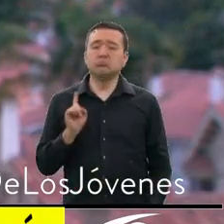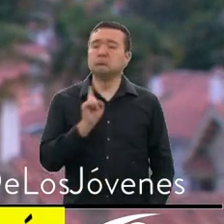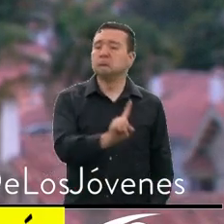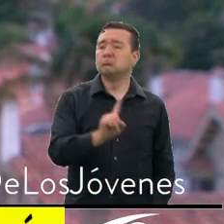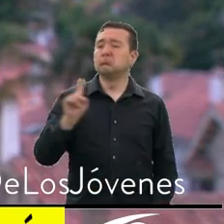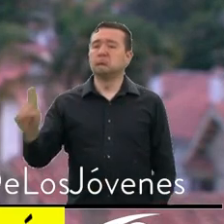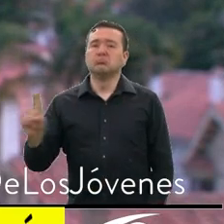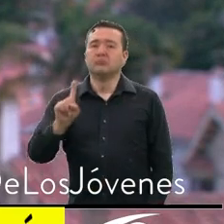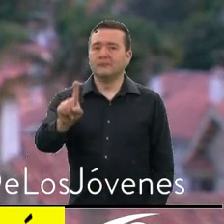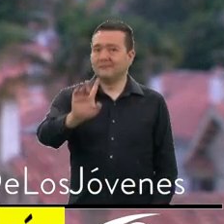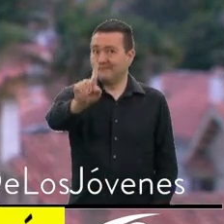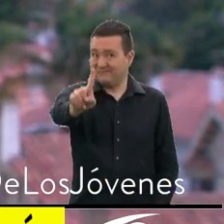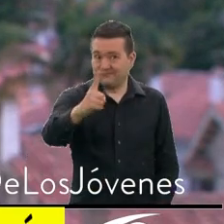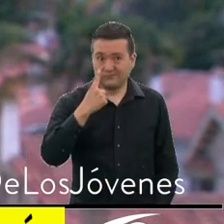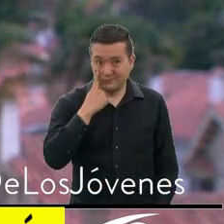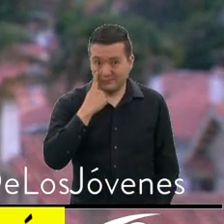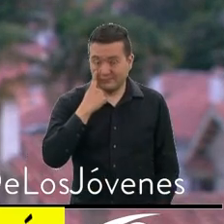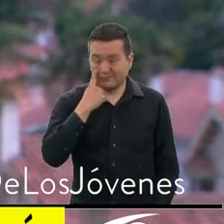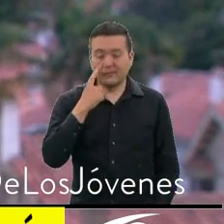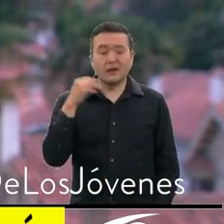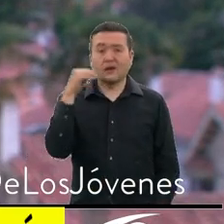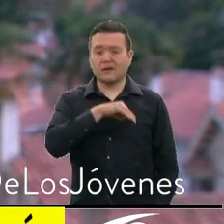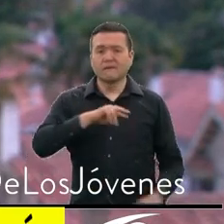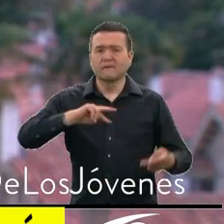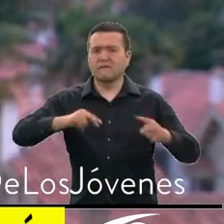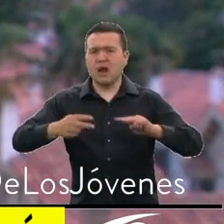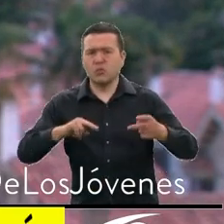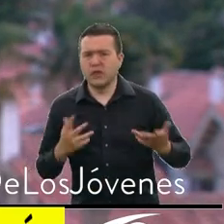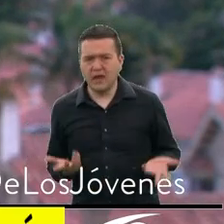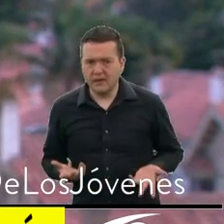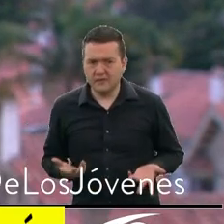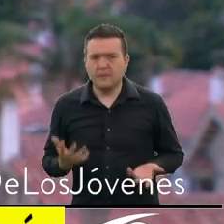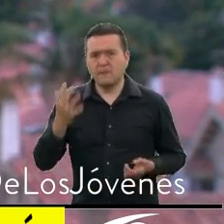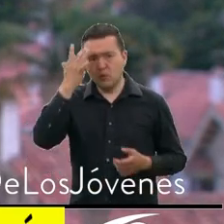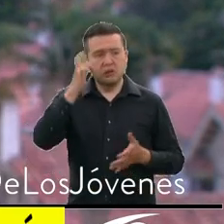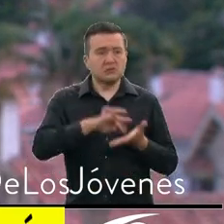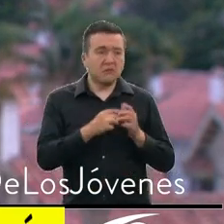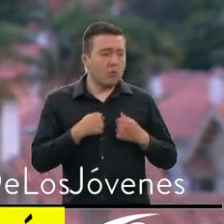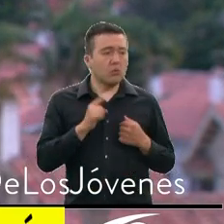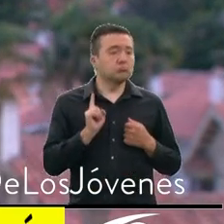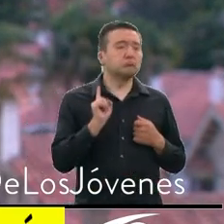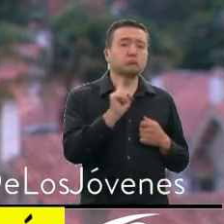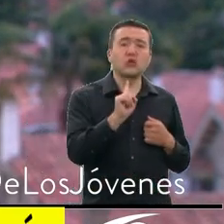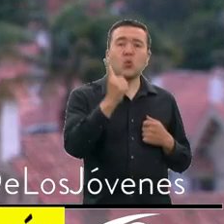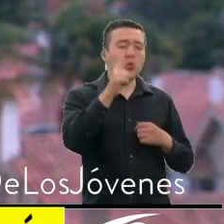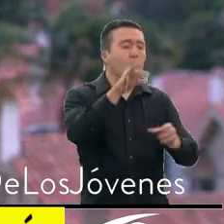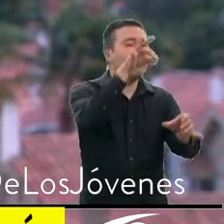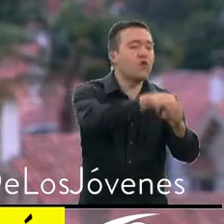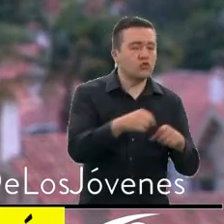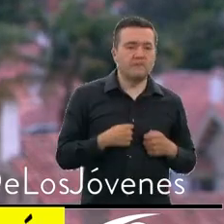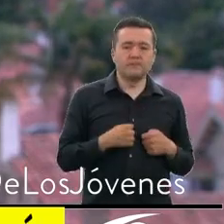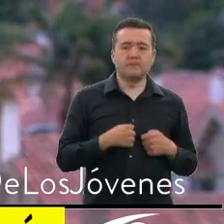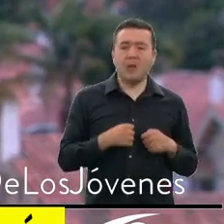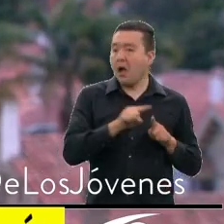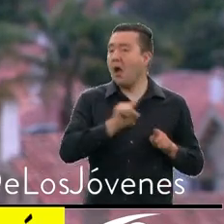registraduría les permite qué puedan votar, en cualquier puesto de votación independiente si lo tienen o no asignado, qué pasa?